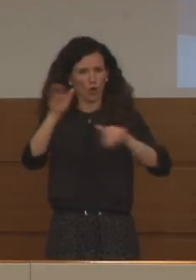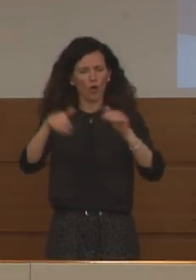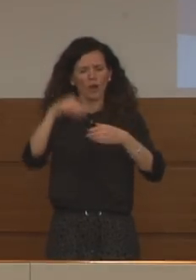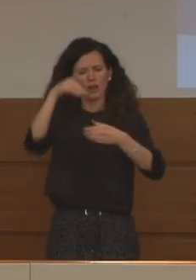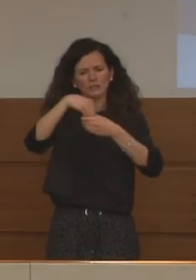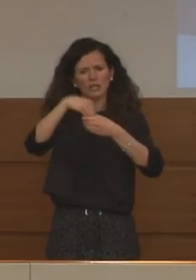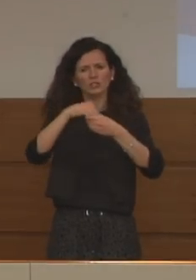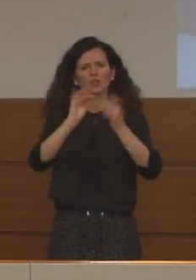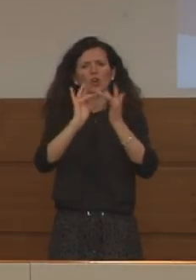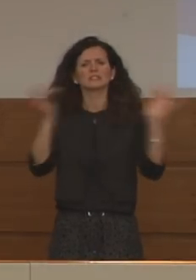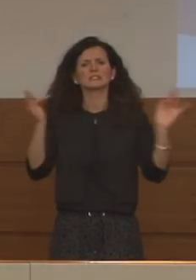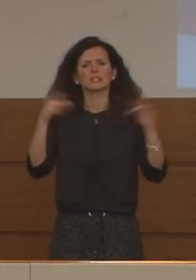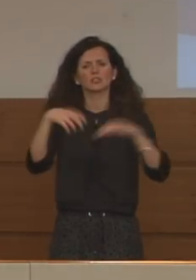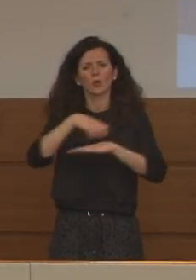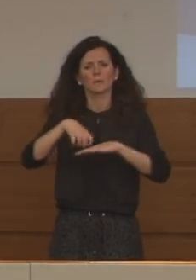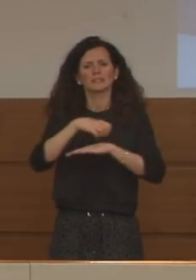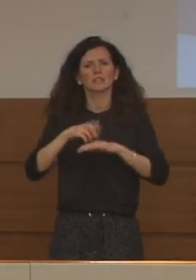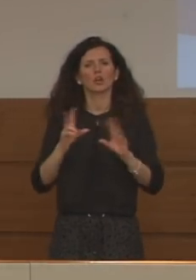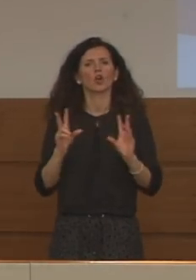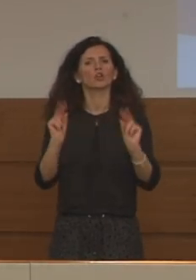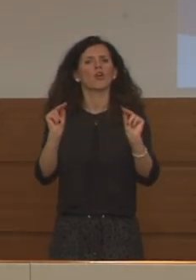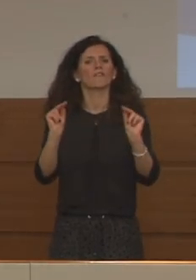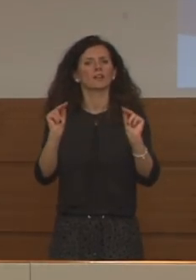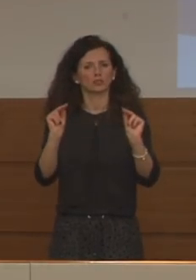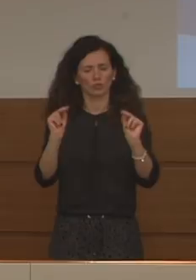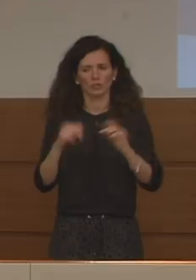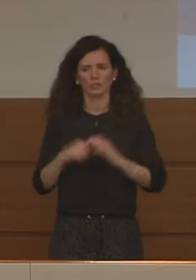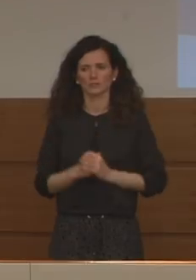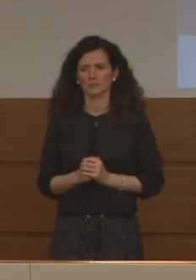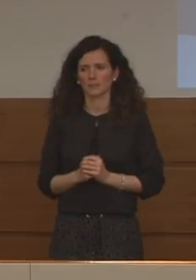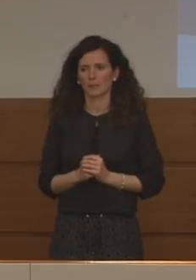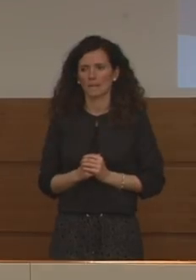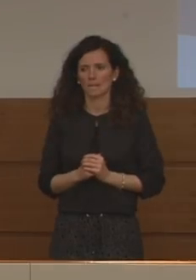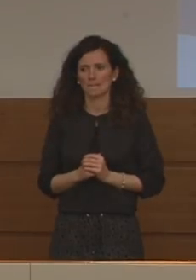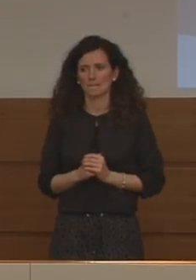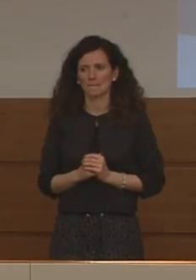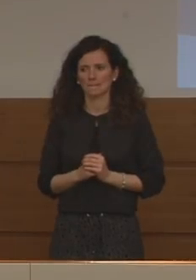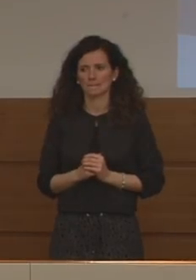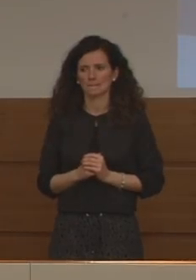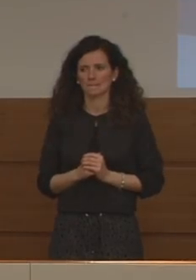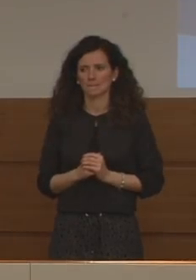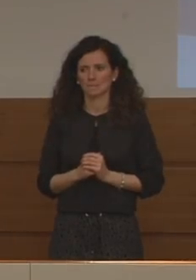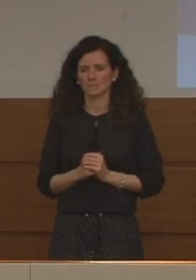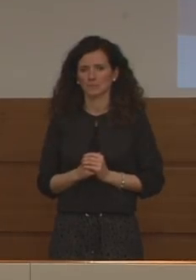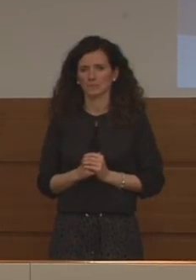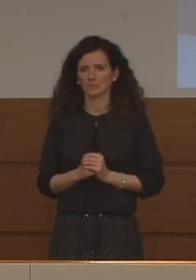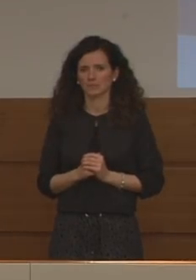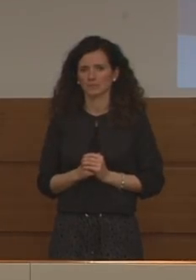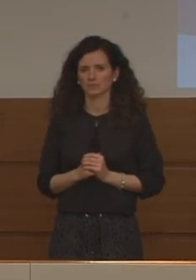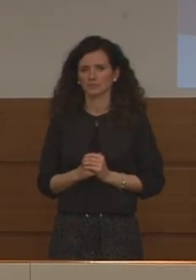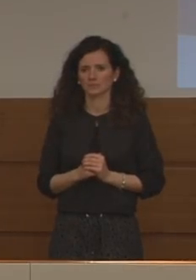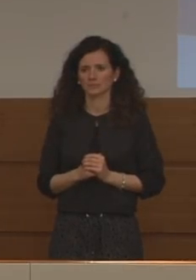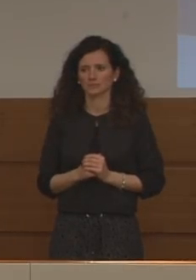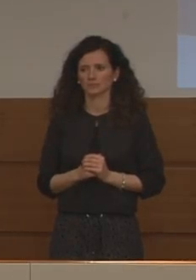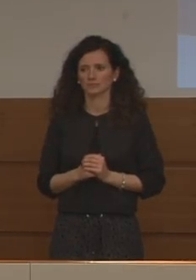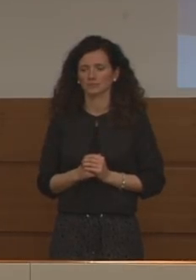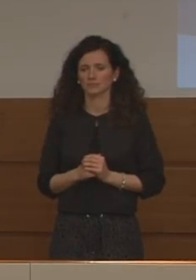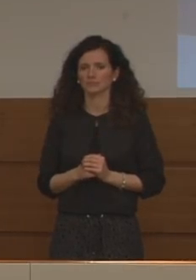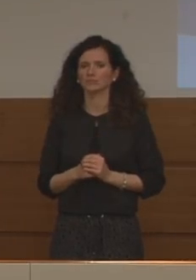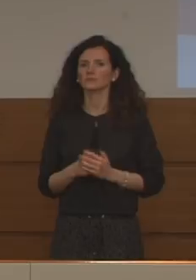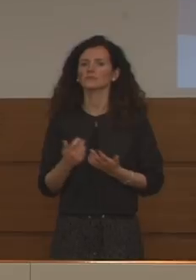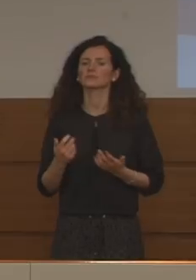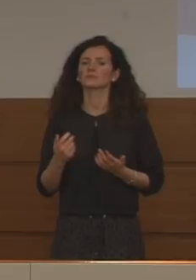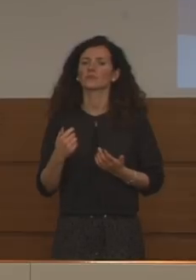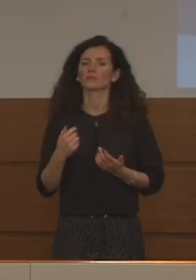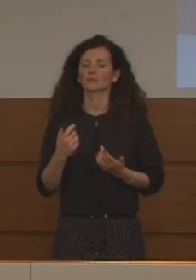Ministero dell'Innovazione... quello che volevo dire, ecco, la privacy è importante,